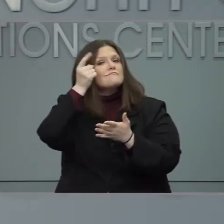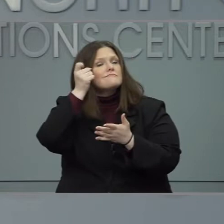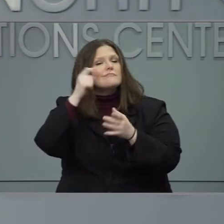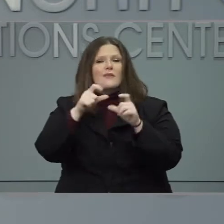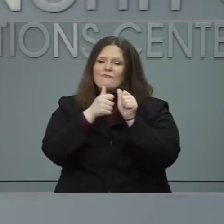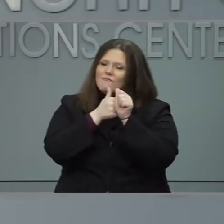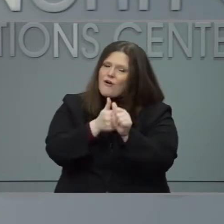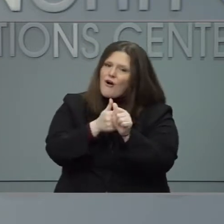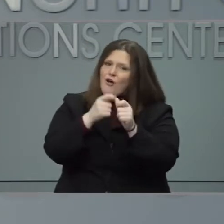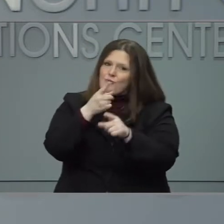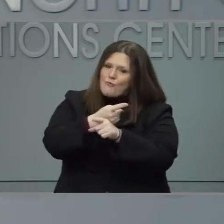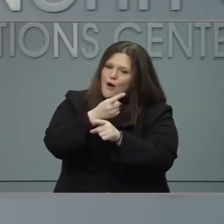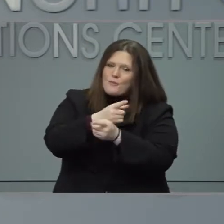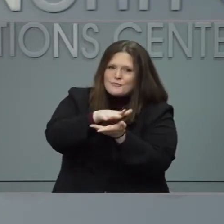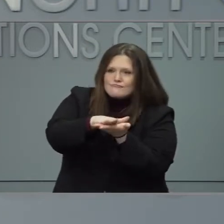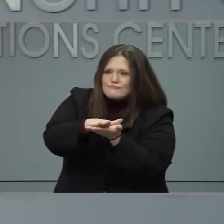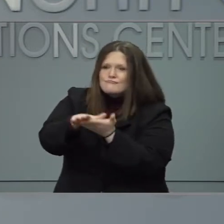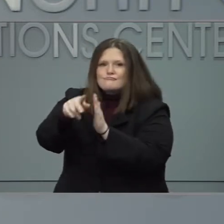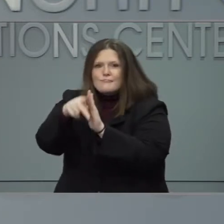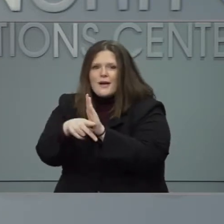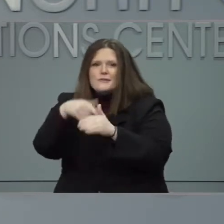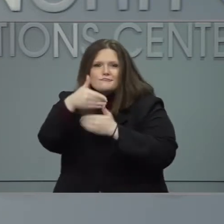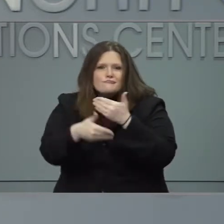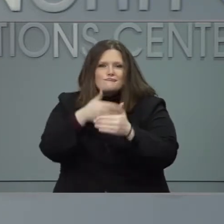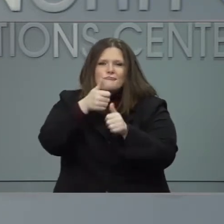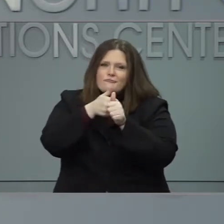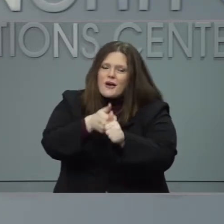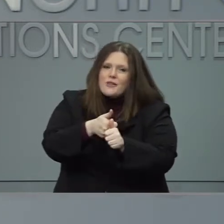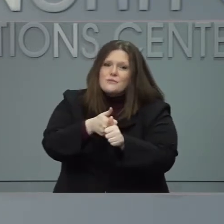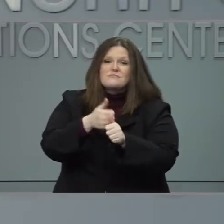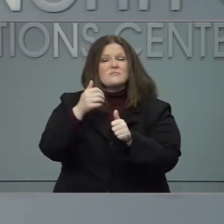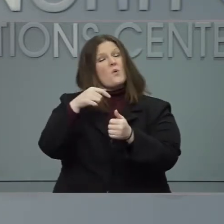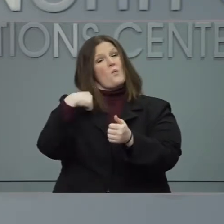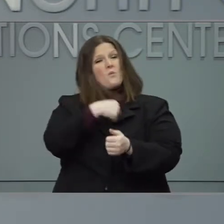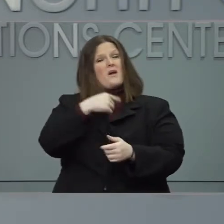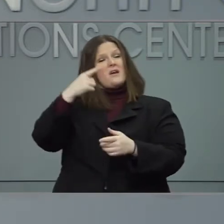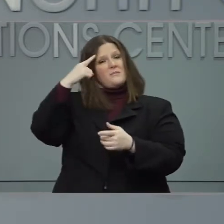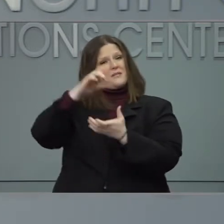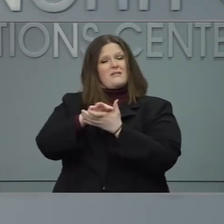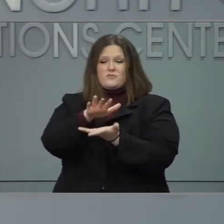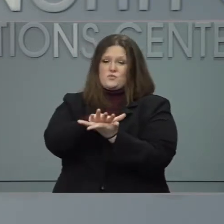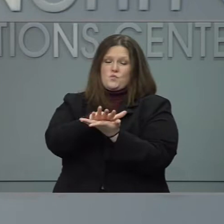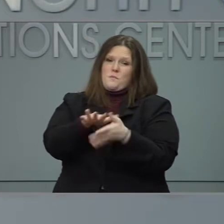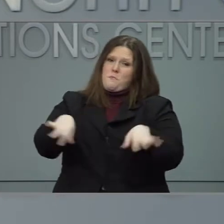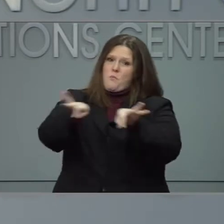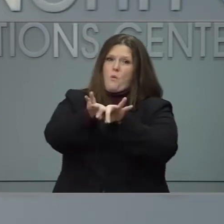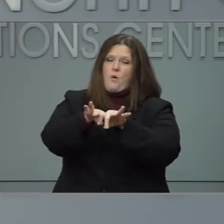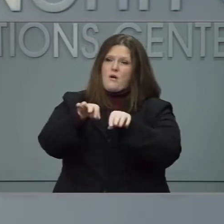protocolos de salud es crítico que los niños estén en las aulas por su educación y su